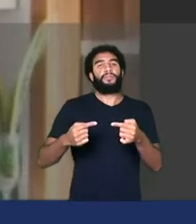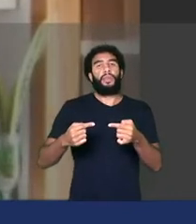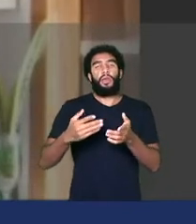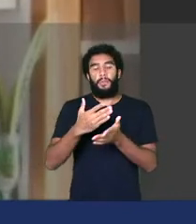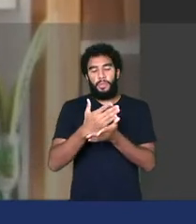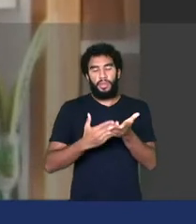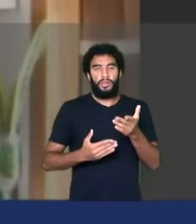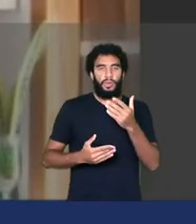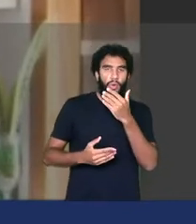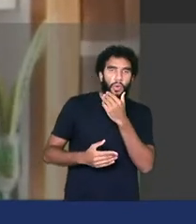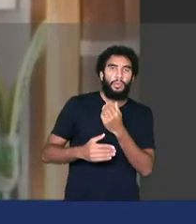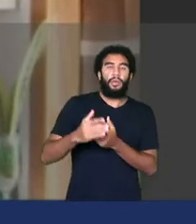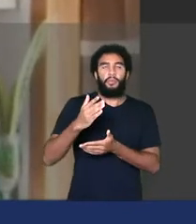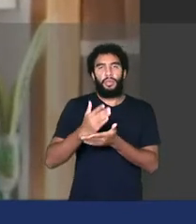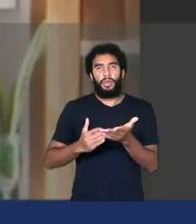REAO QUE O CHILE ACABOU DE